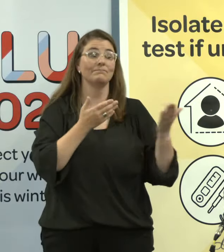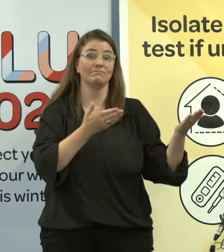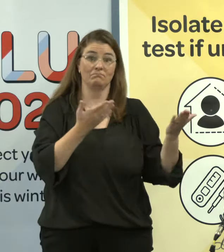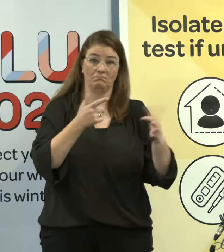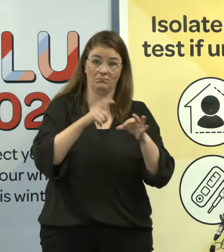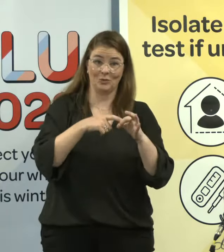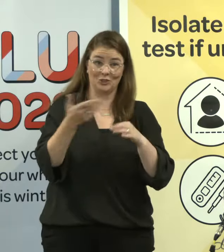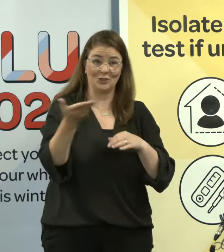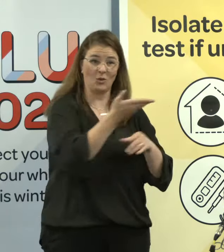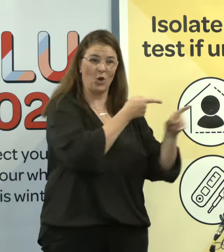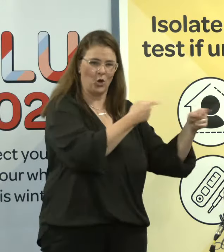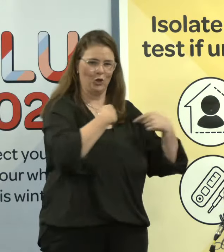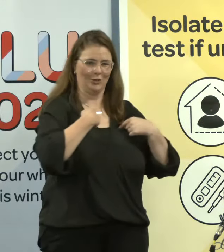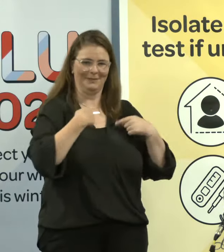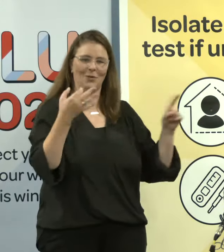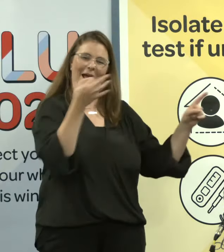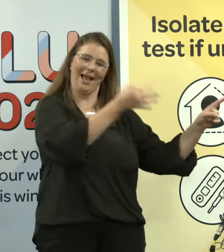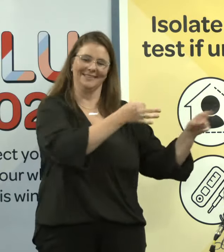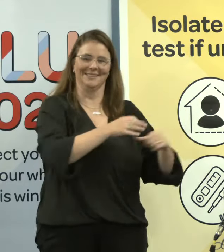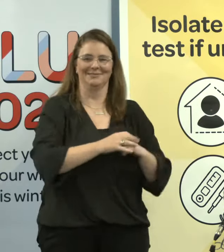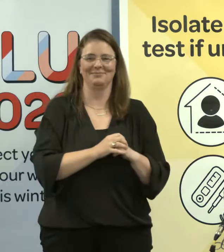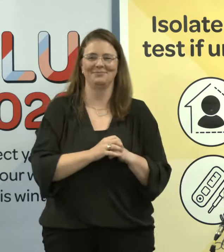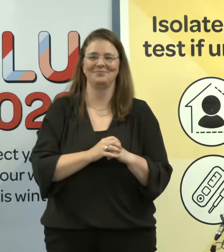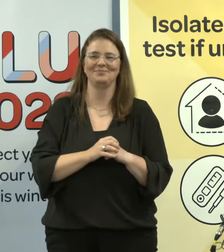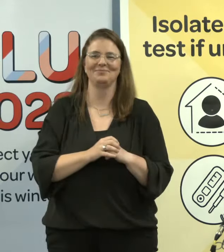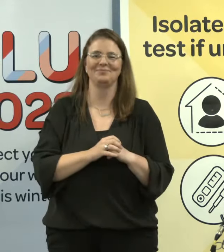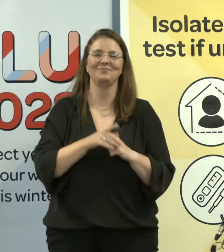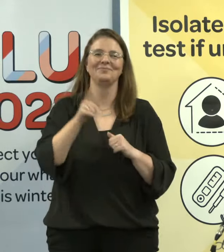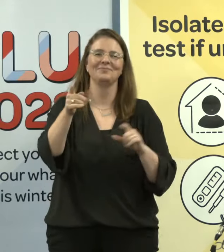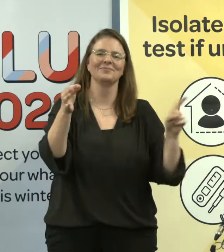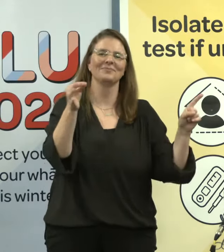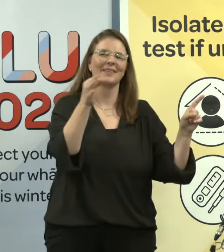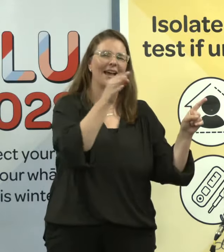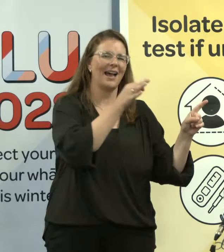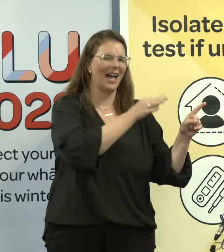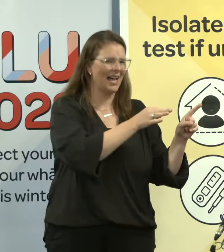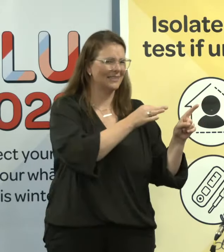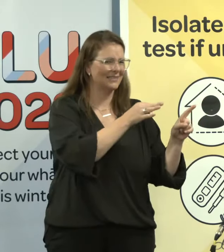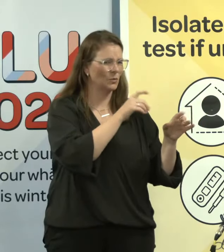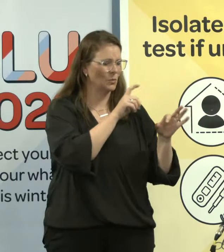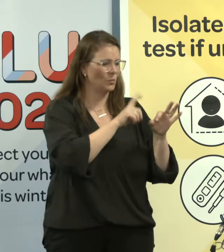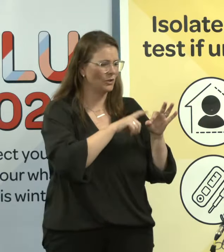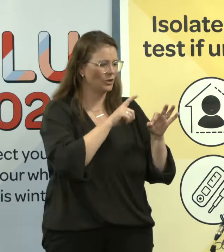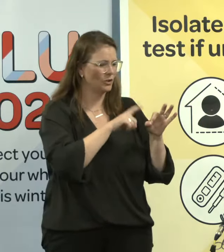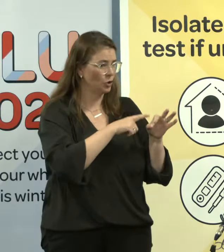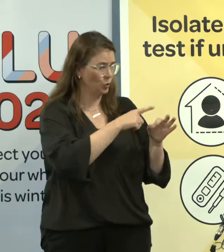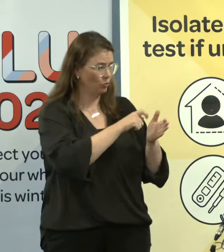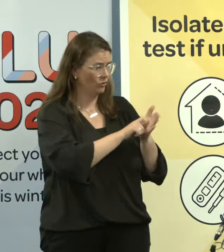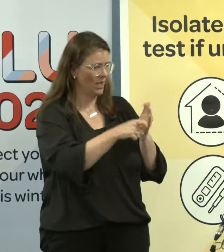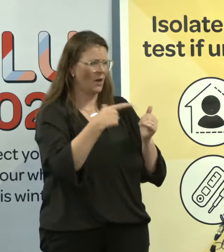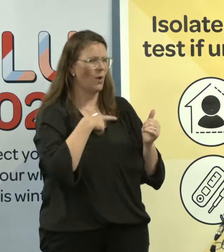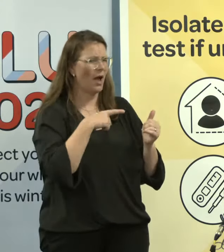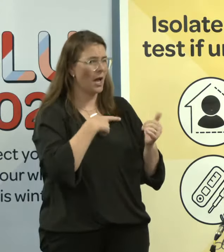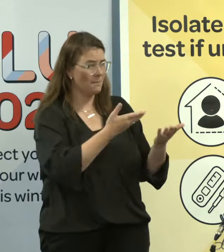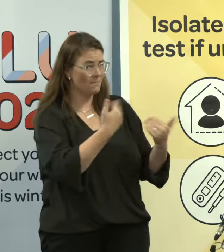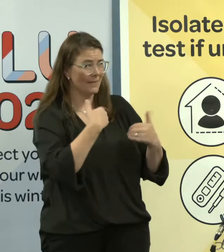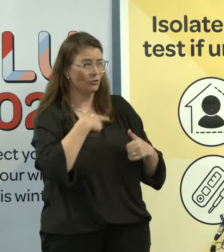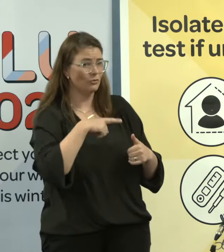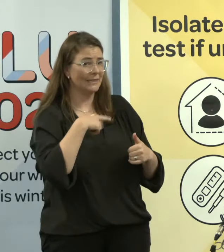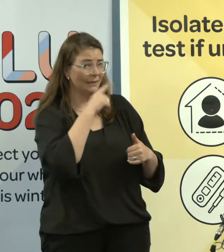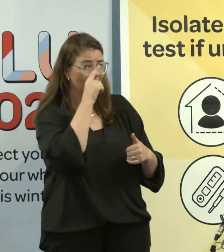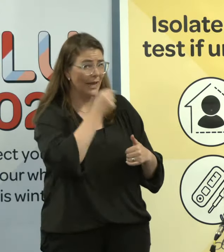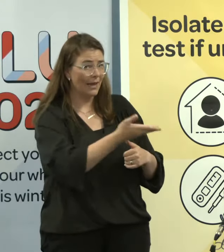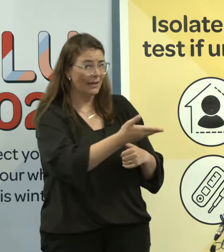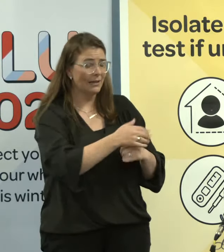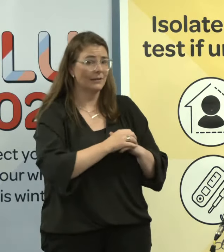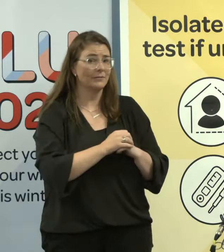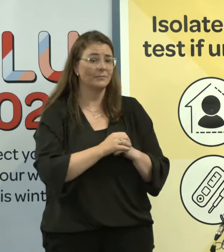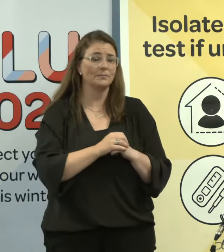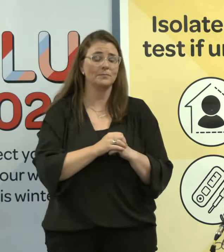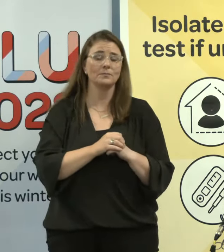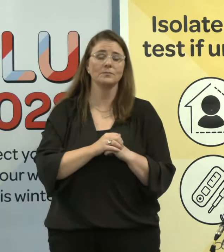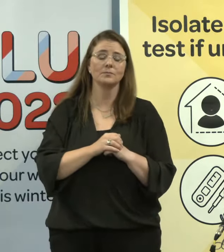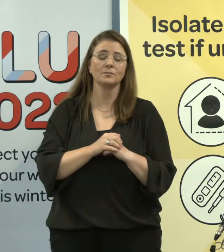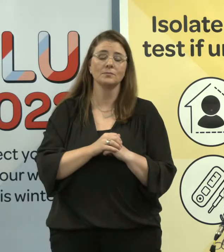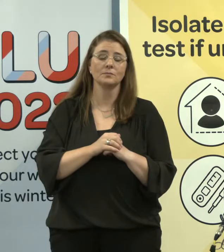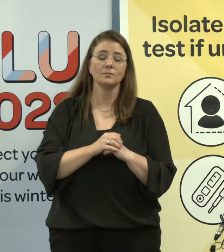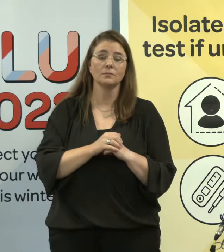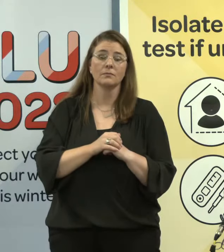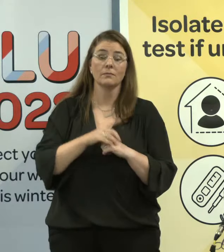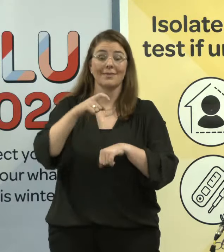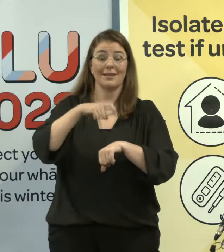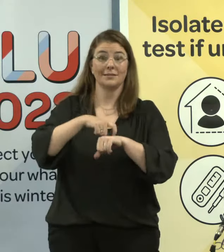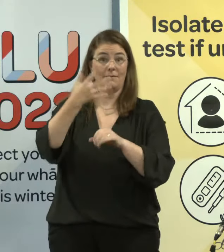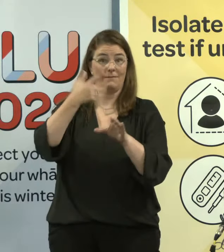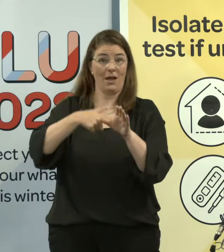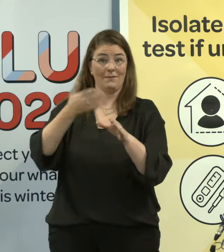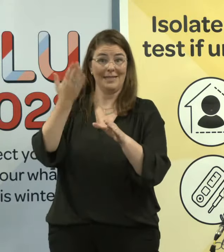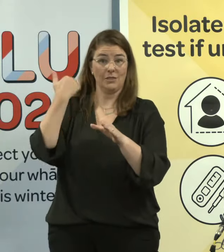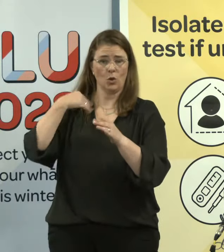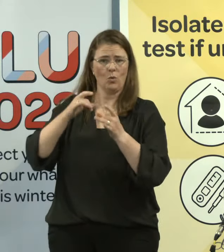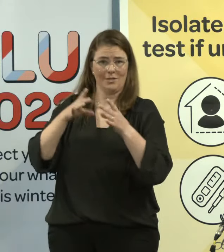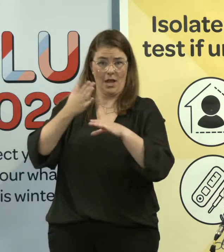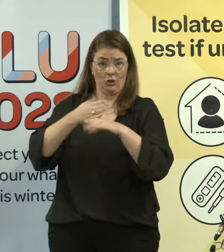MAORI). Kei te harikoa a